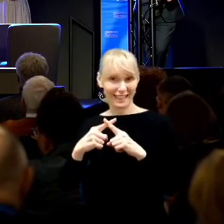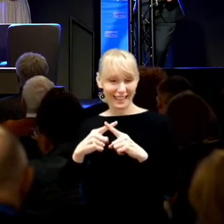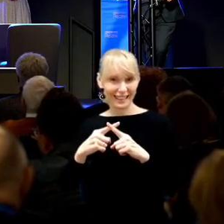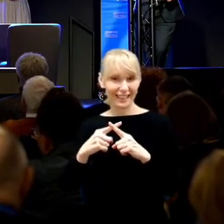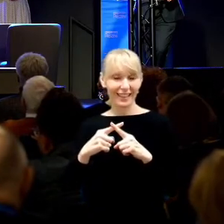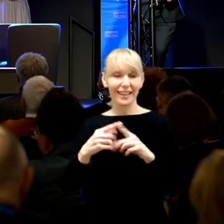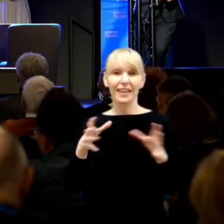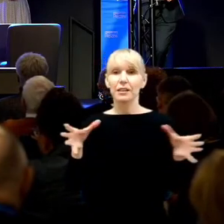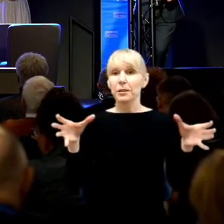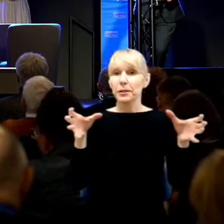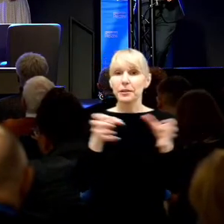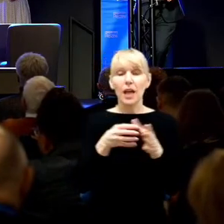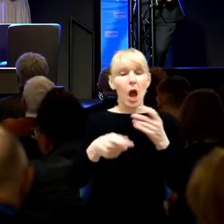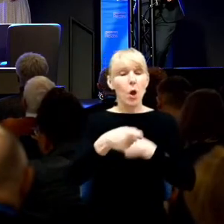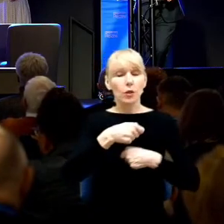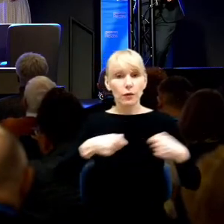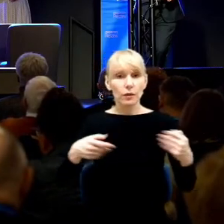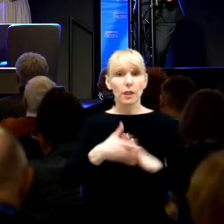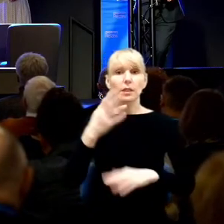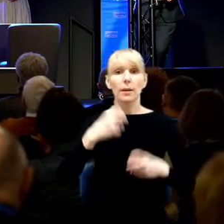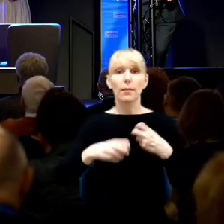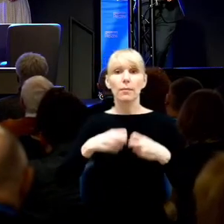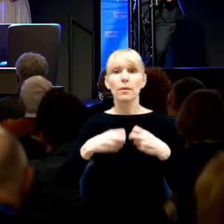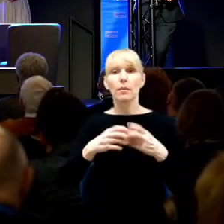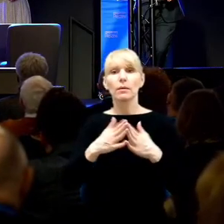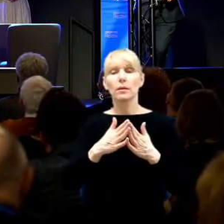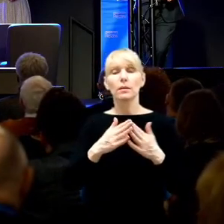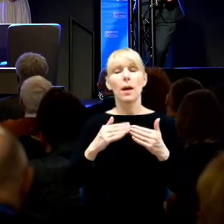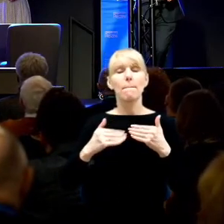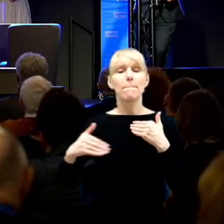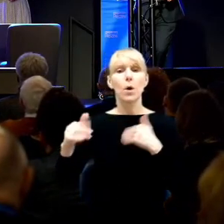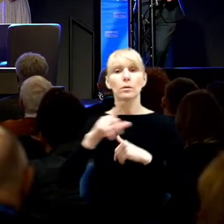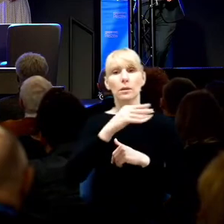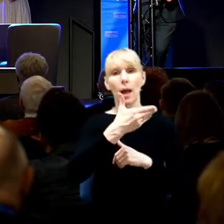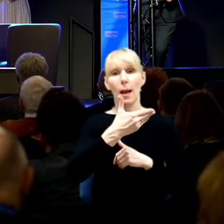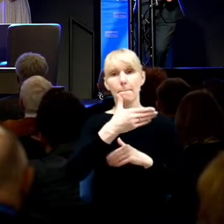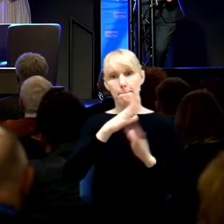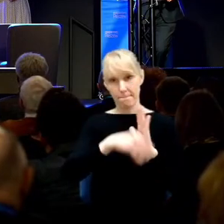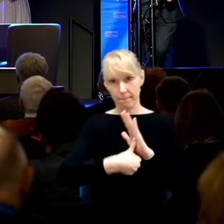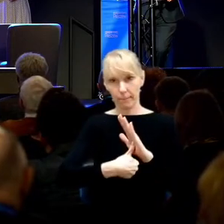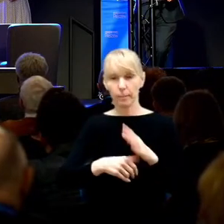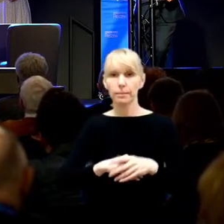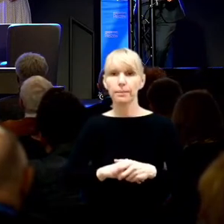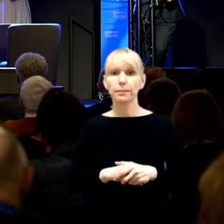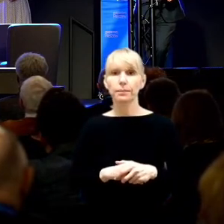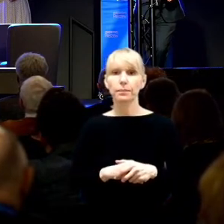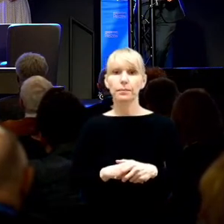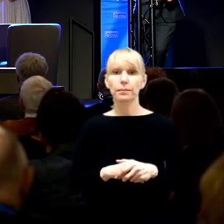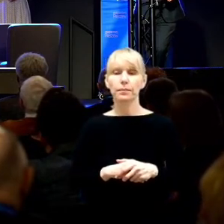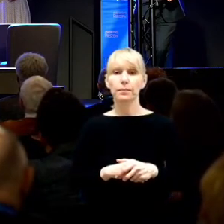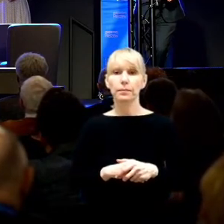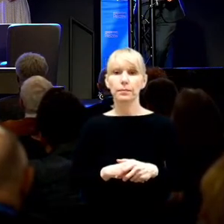tego problemu w obszarach pozametropolitalnych, bo w tej chwili to, nie wiem czy państwo wiedzą, 80% mieszkań w Polsce